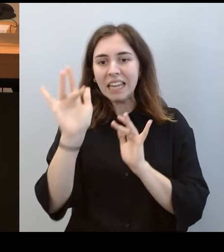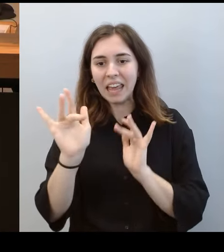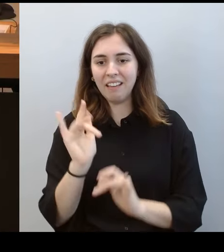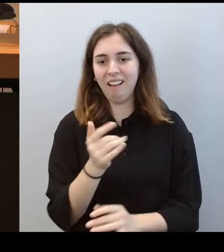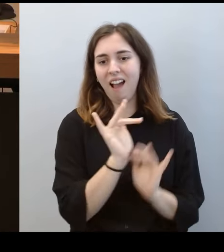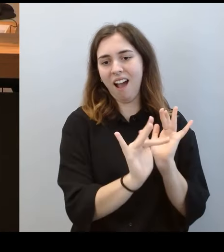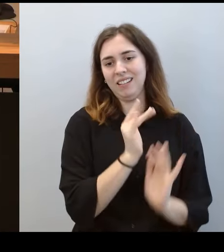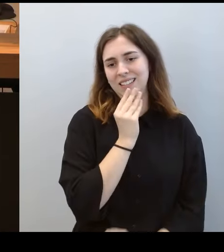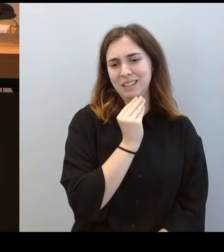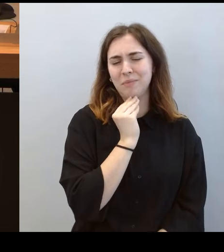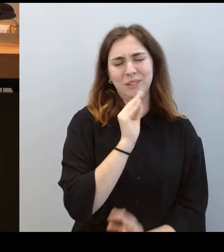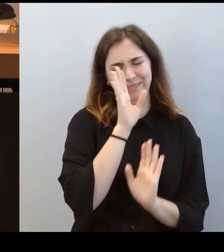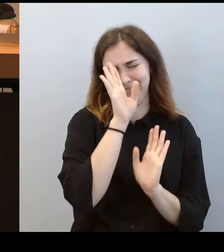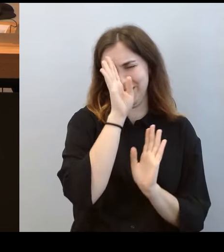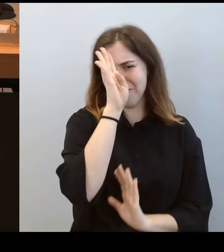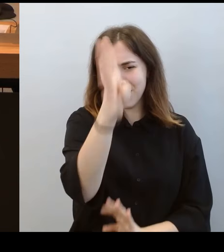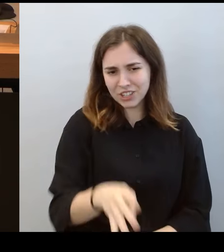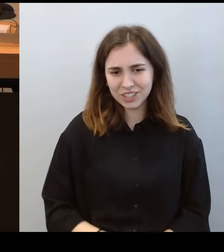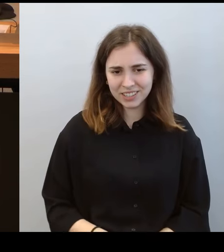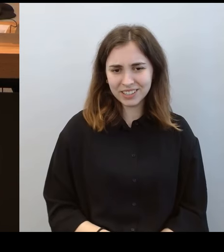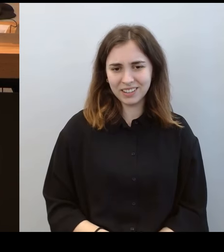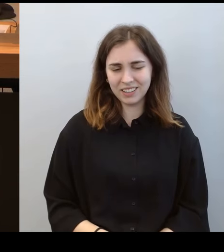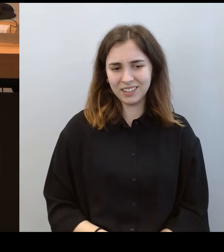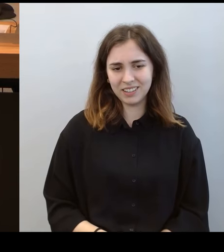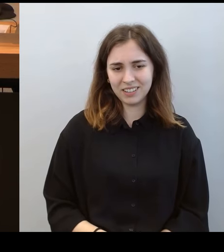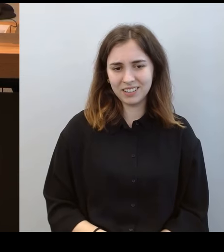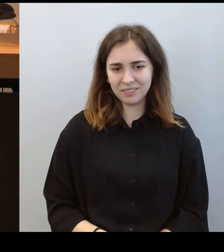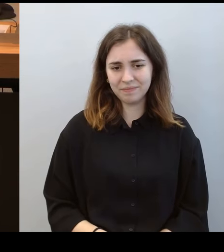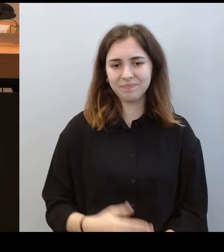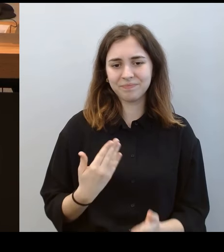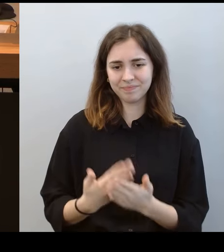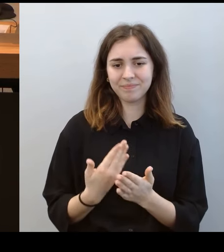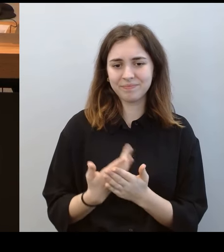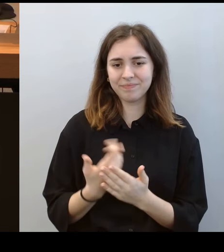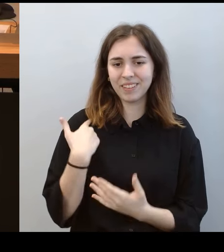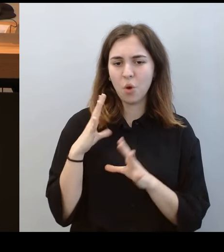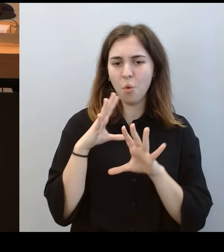schrecklichen, dem Überfall am 7. Oktober, in der Jüdinnen und Juden